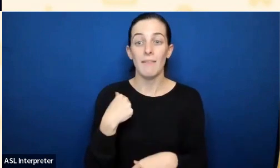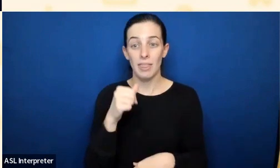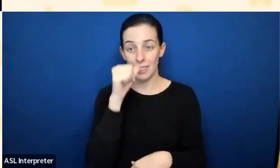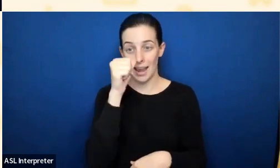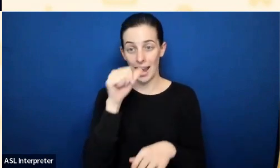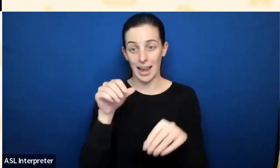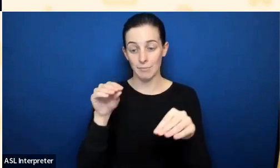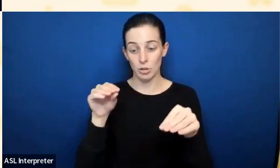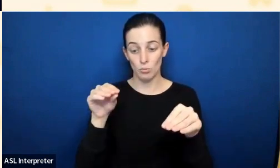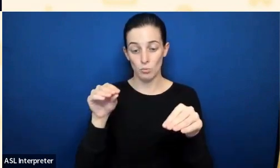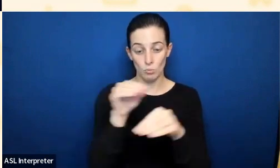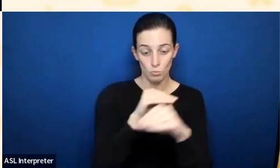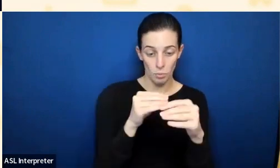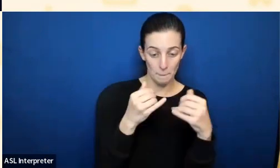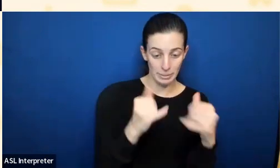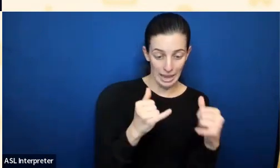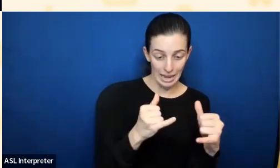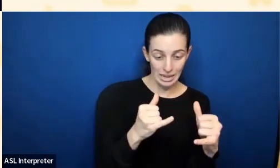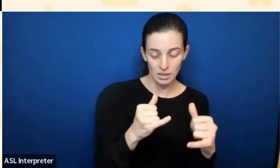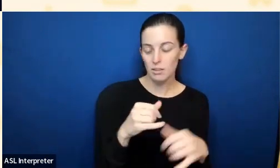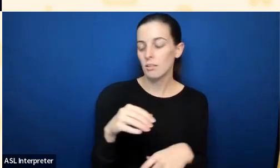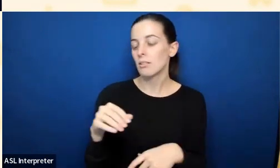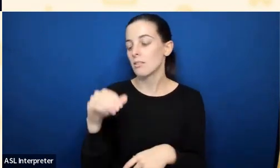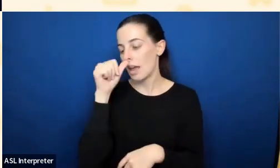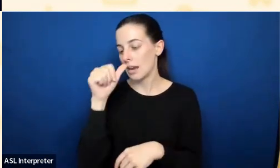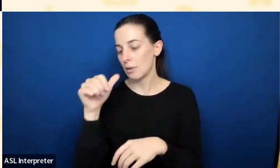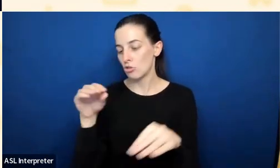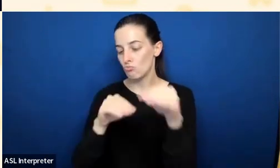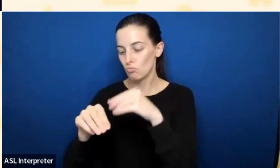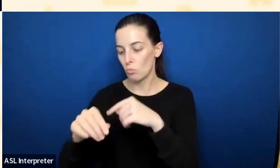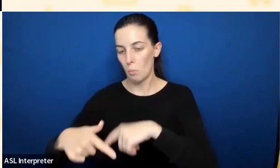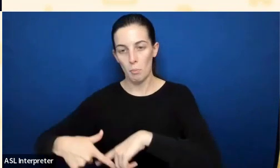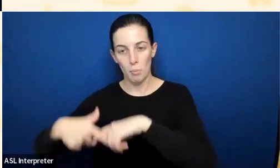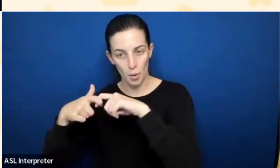Y luego tenemos un enfoque y un desplazamiento para probar ambos estados.